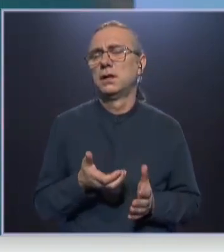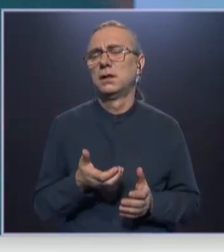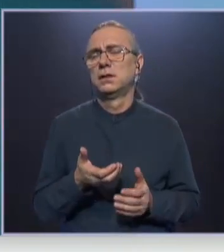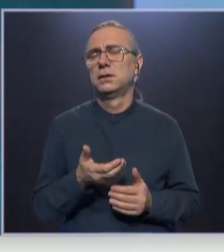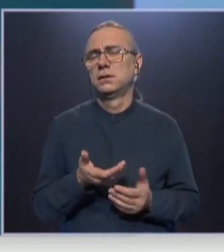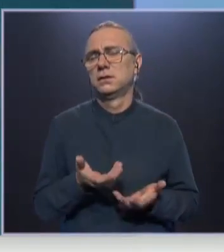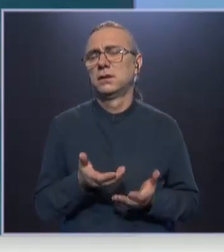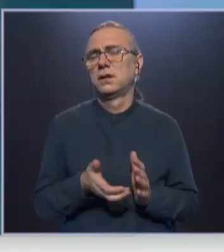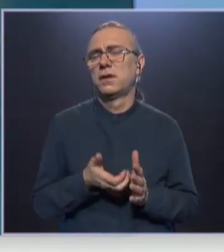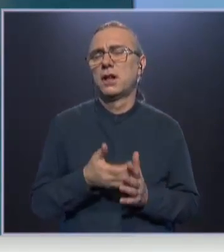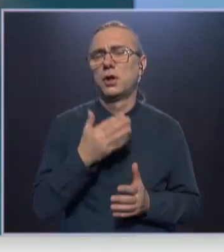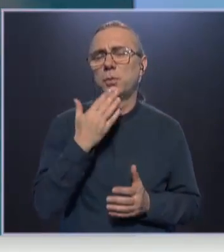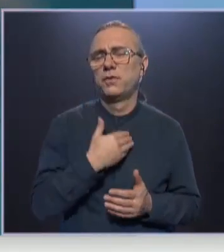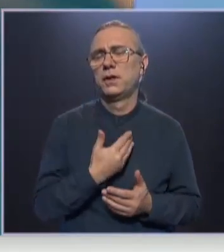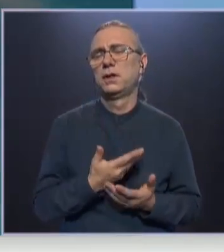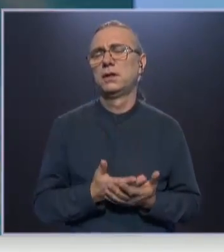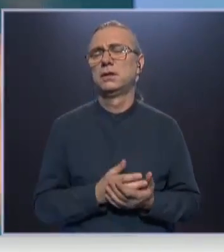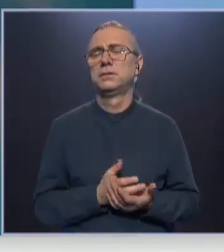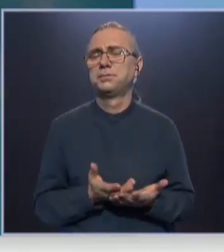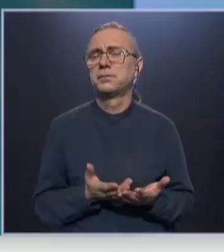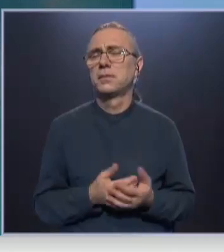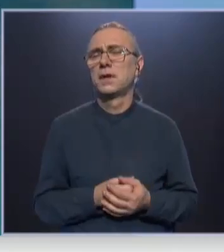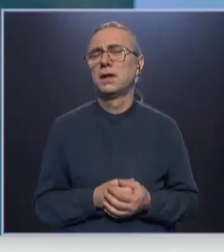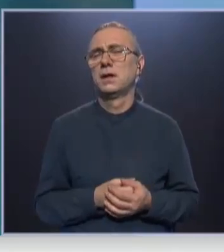ребенка там это уже процветает такими злами злыми цветами